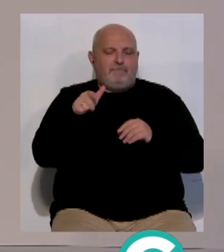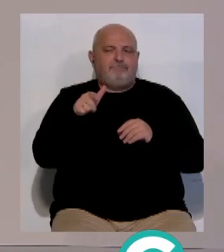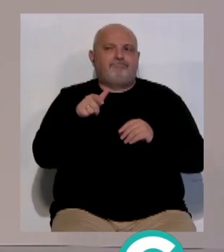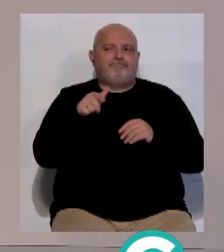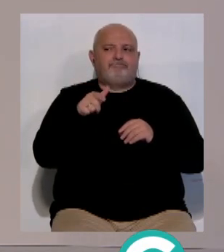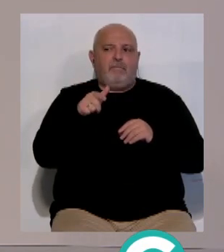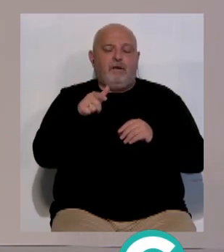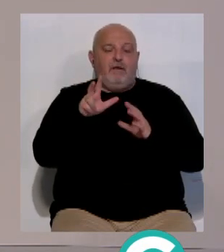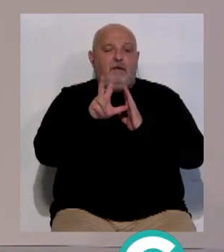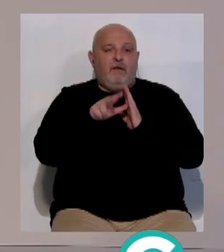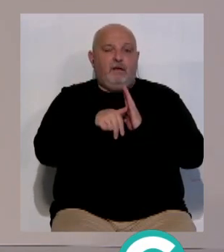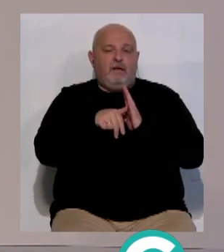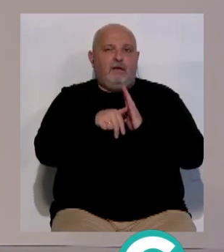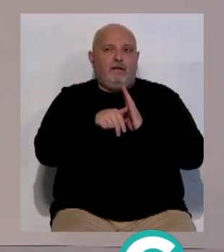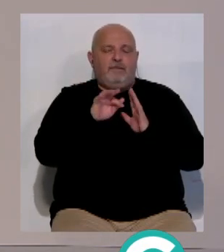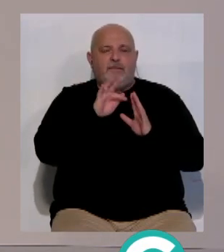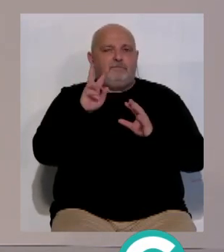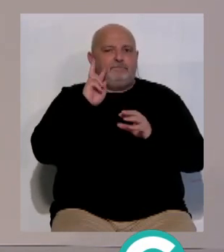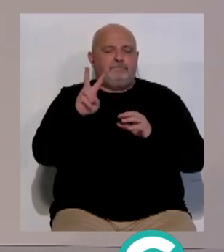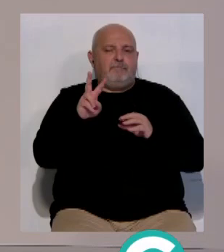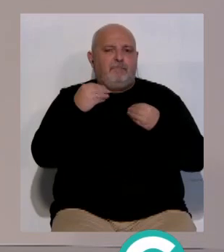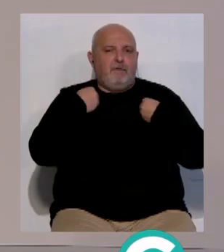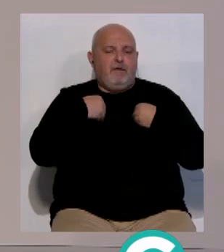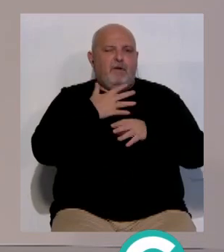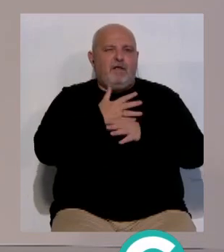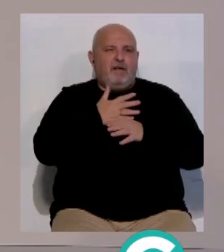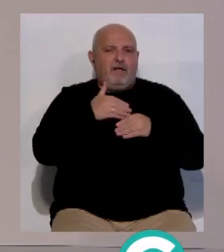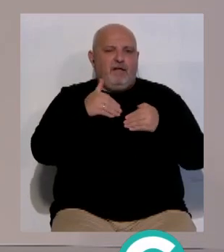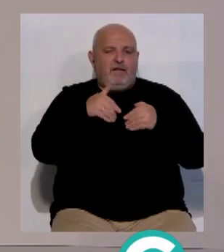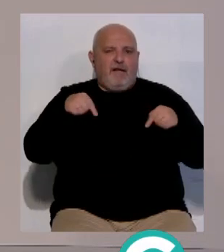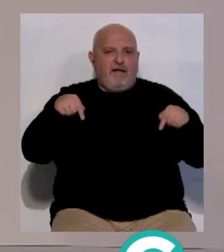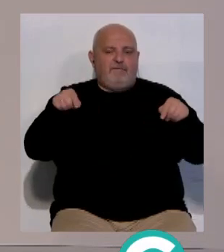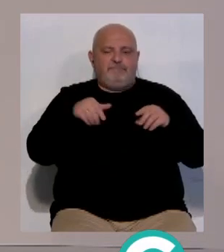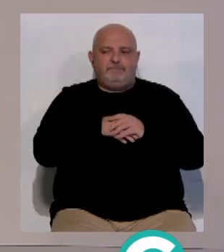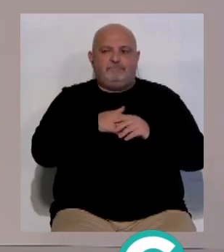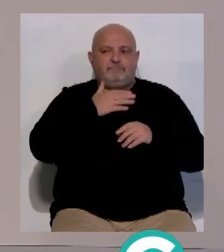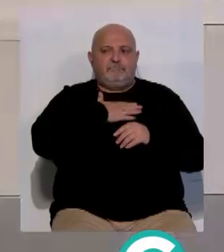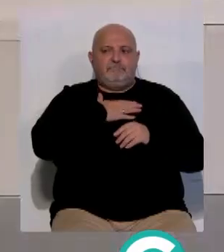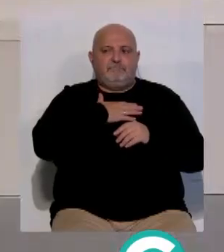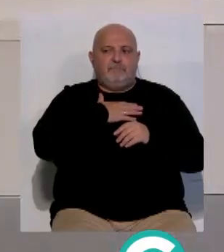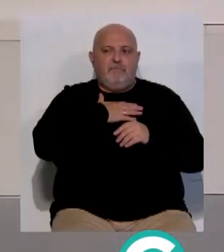una vez que pasamos eso ya después nos encontramos con con la jugada al borde del área Yo tengo dos